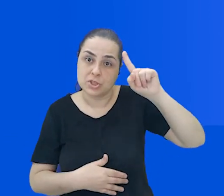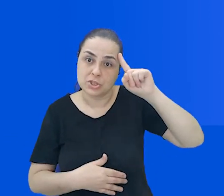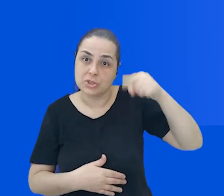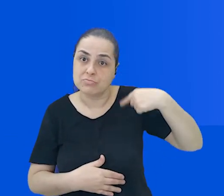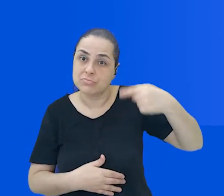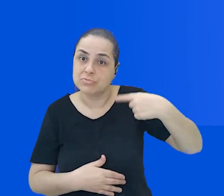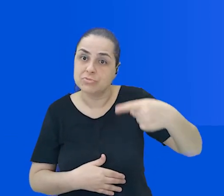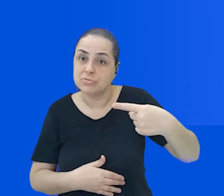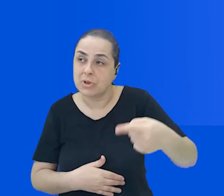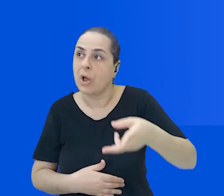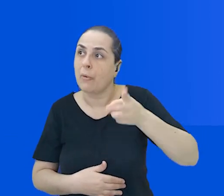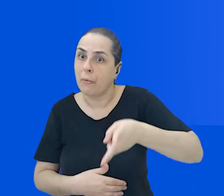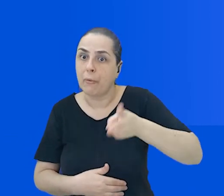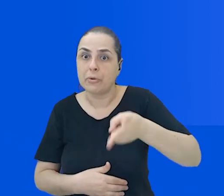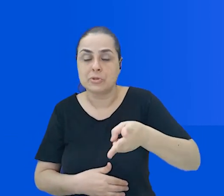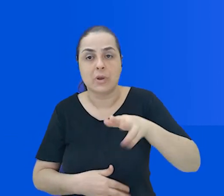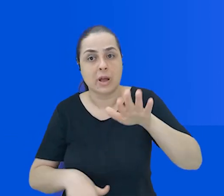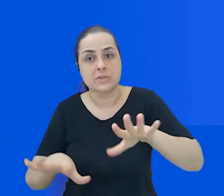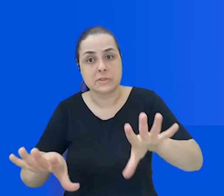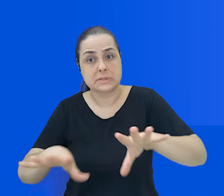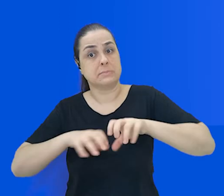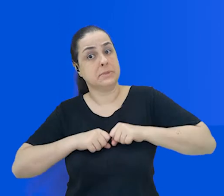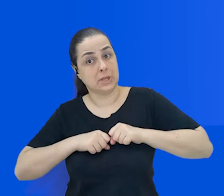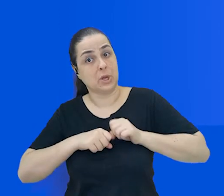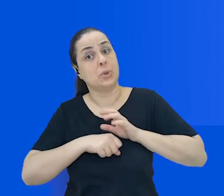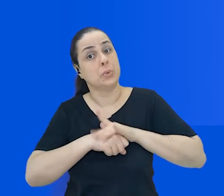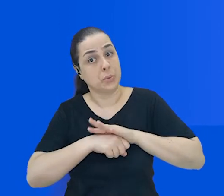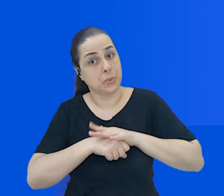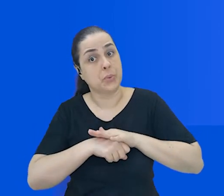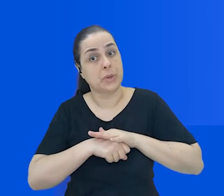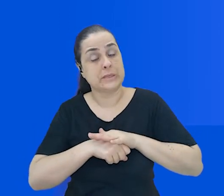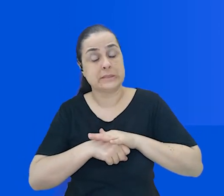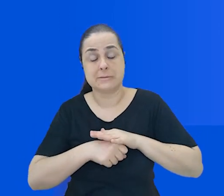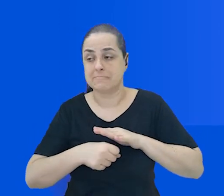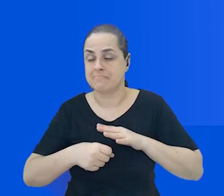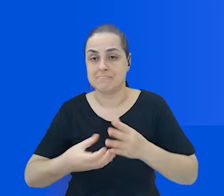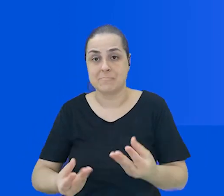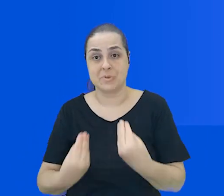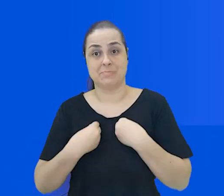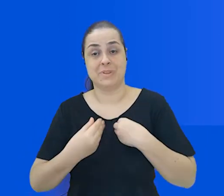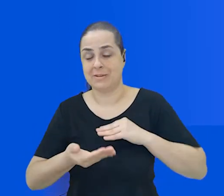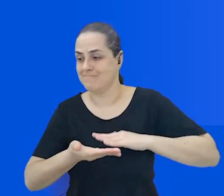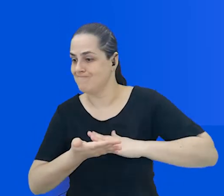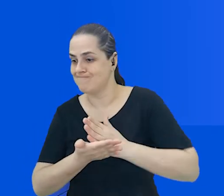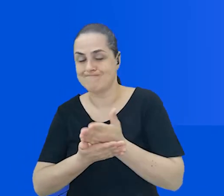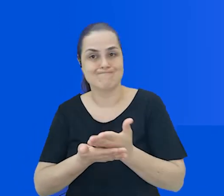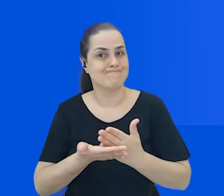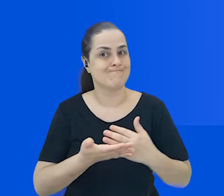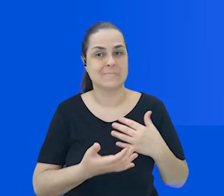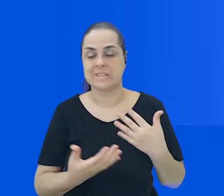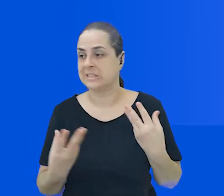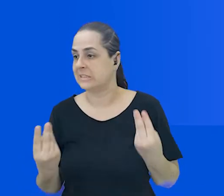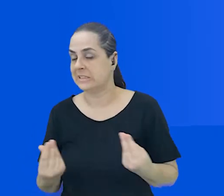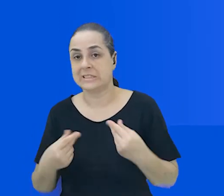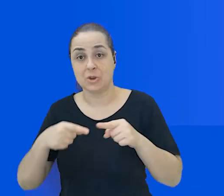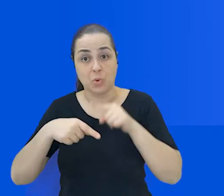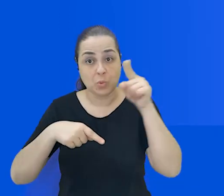Algumas emoções, principalmente essas que nos acometem, nos adoecem assim, que seriam as mais desconfortáveis. O ciclo emocional deveria ser mais curto.